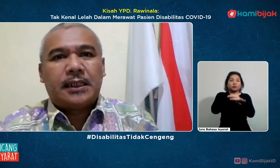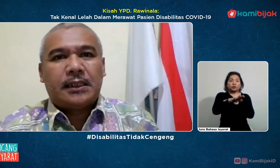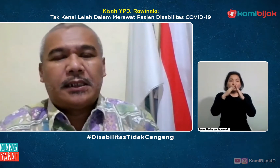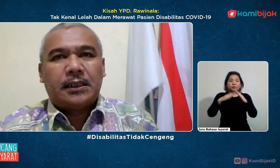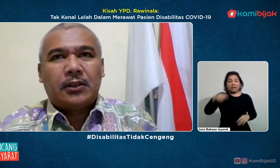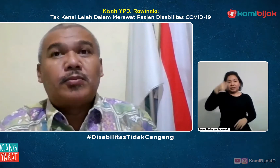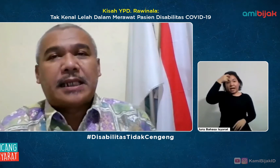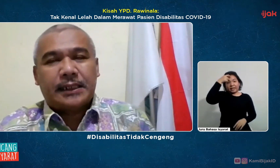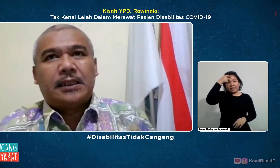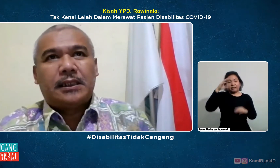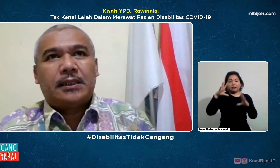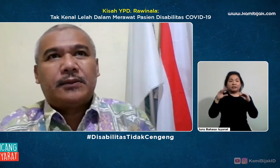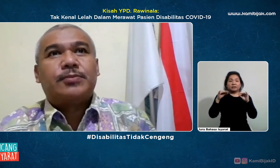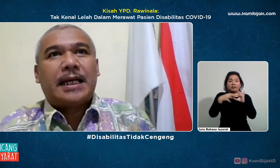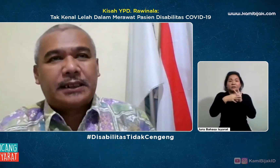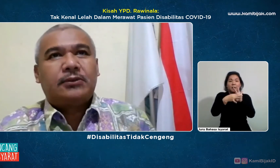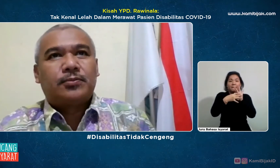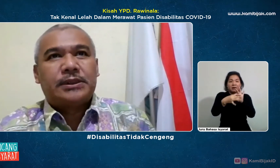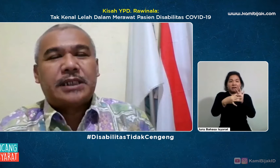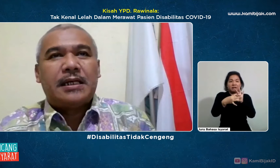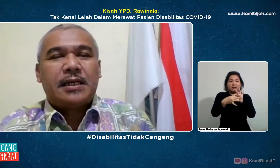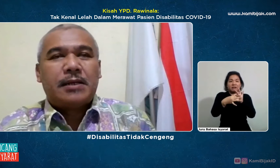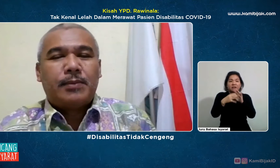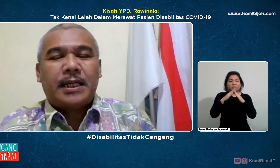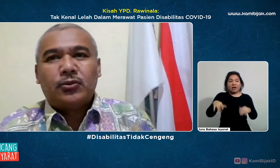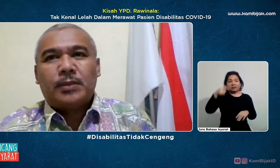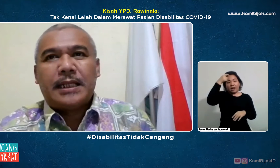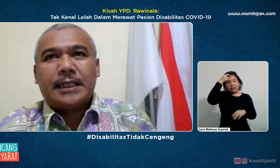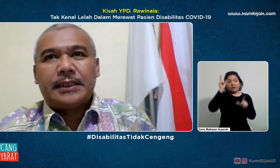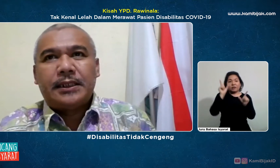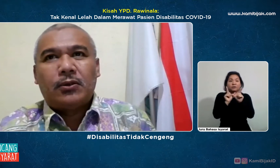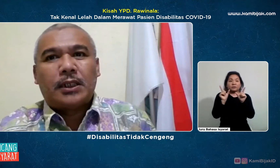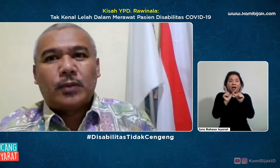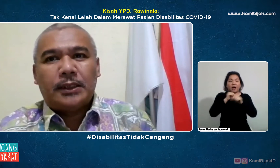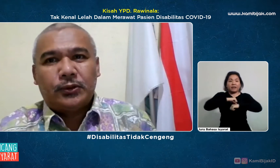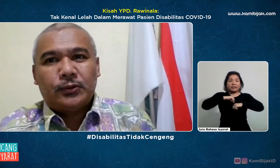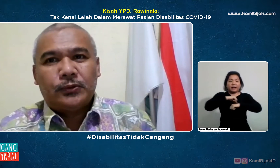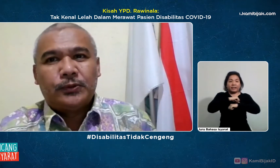Dengan Rumah Sakit Wisma Atlet untuk bisa membantu melayani orang tua itu,